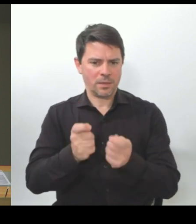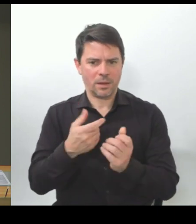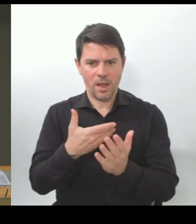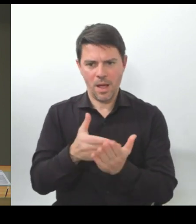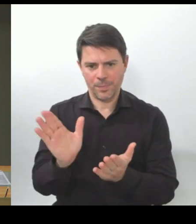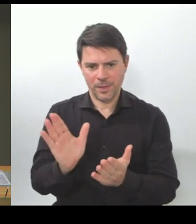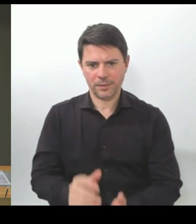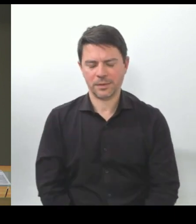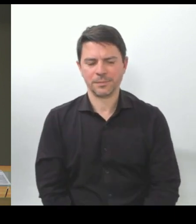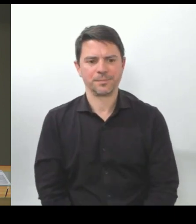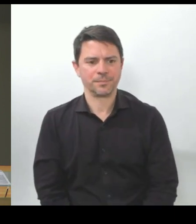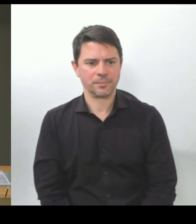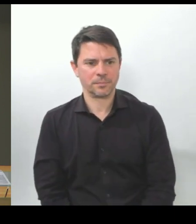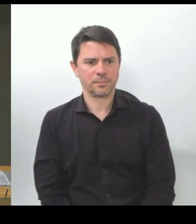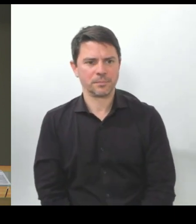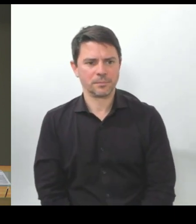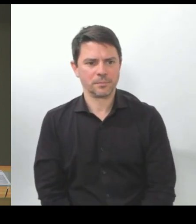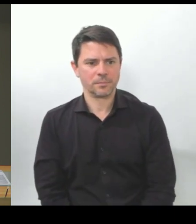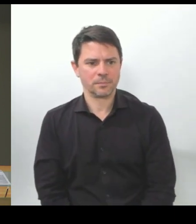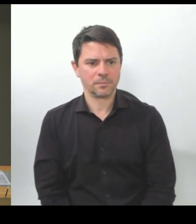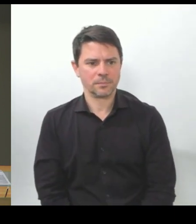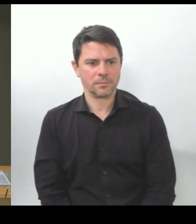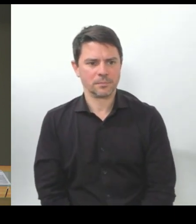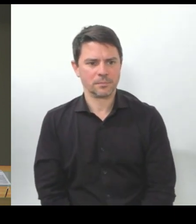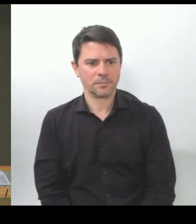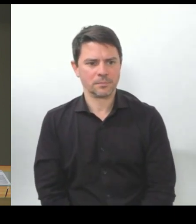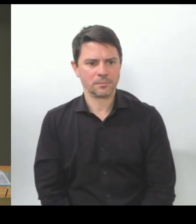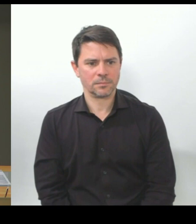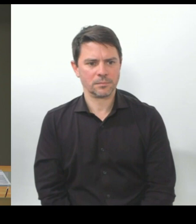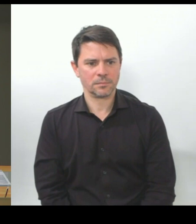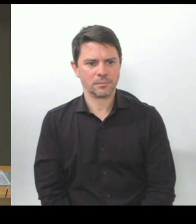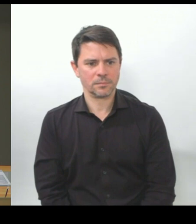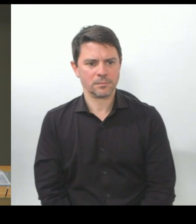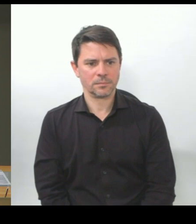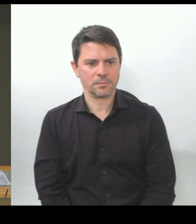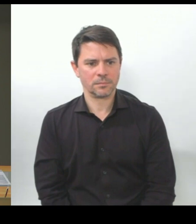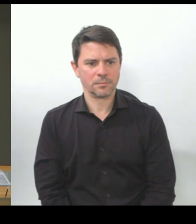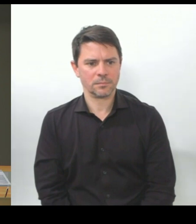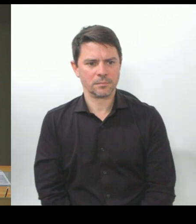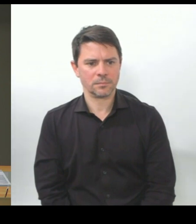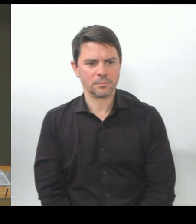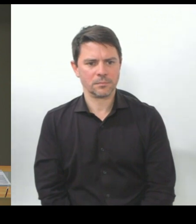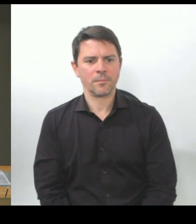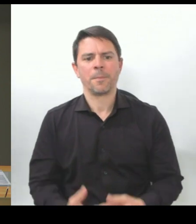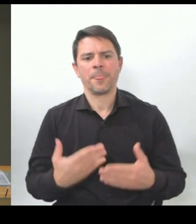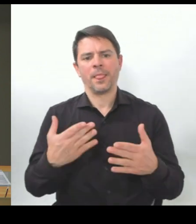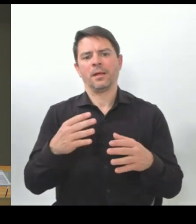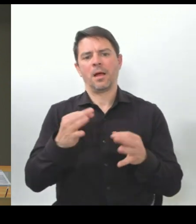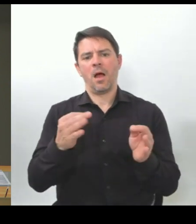Ich rufe auf Tagesordnungspunkt 28 Beschlussempfehlung des Ausschusses für Kultur und Europa Drucksache 190812 zum